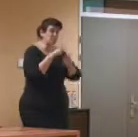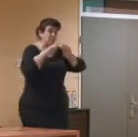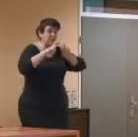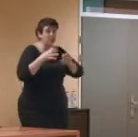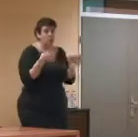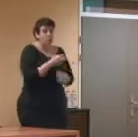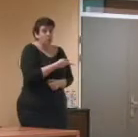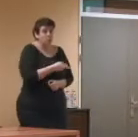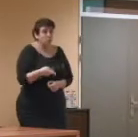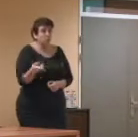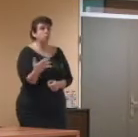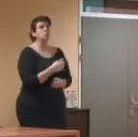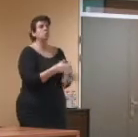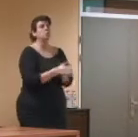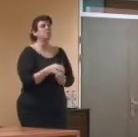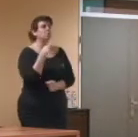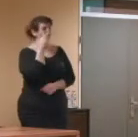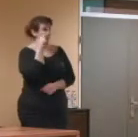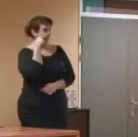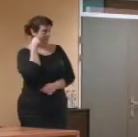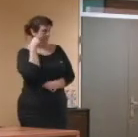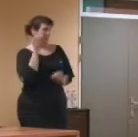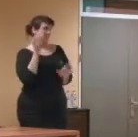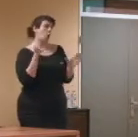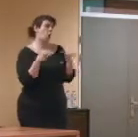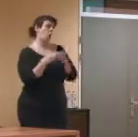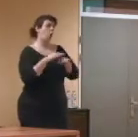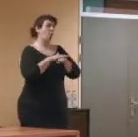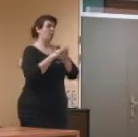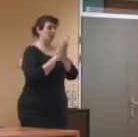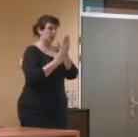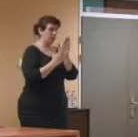de Francisco Camps en el Consejo, a lo largo de 20 años.